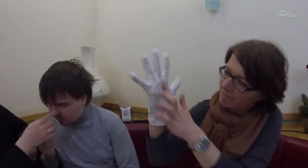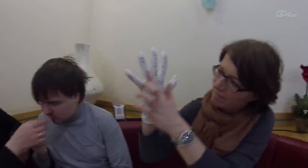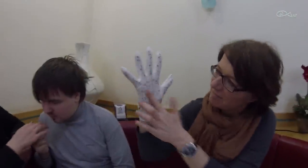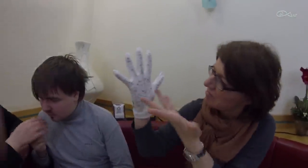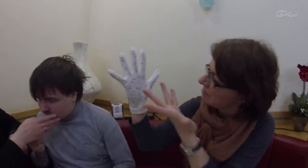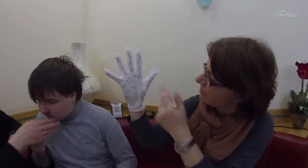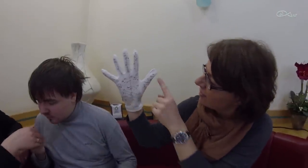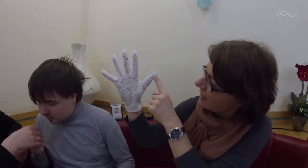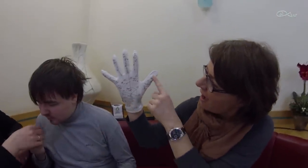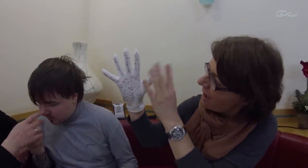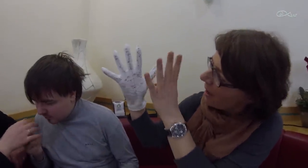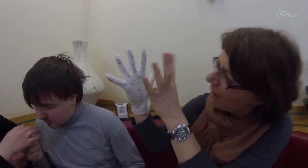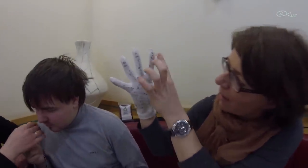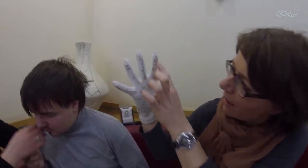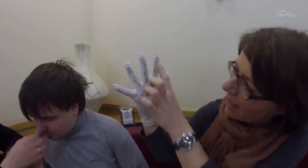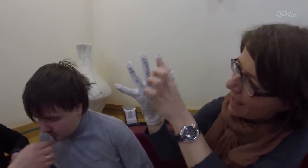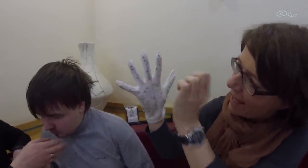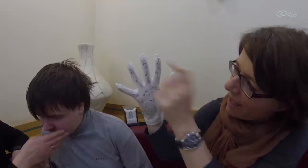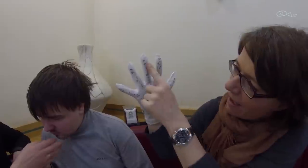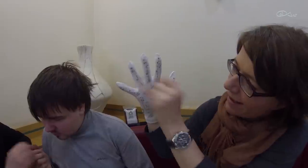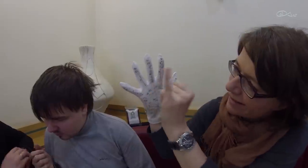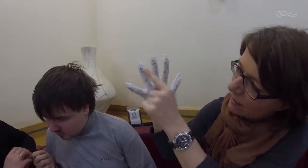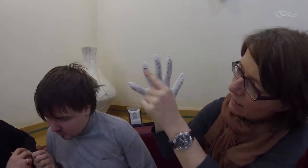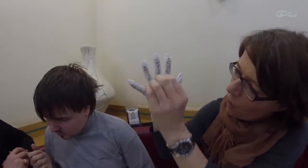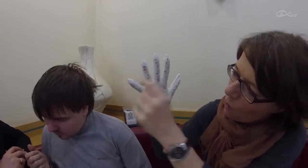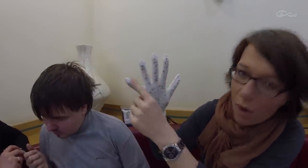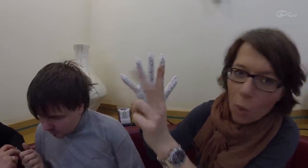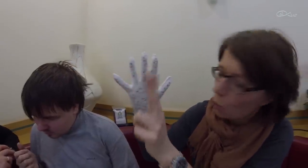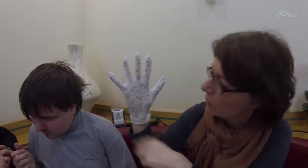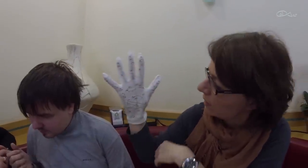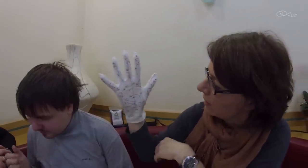a, e, i, o, u,